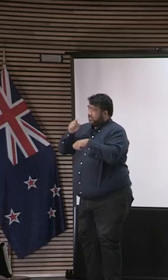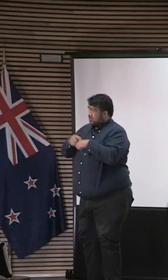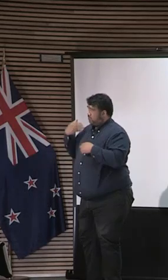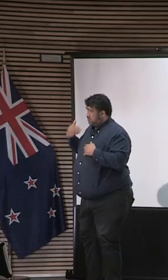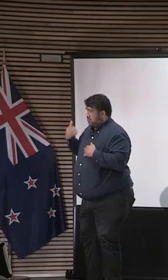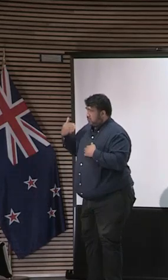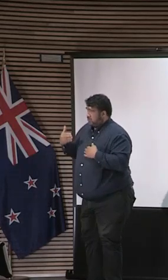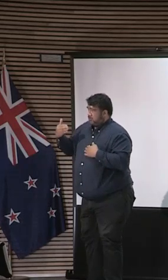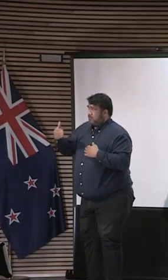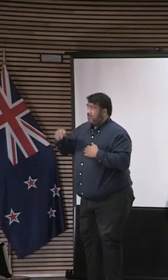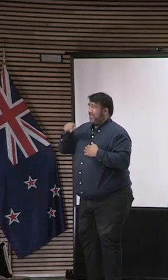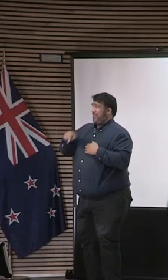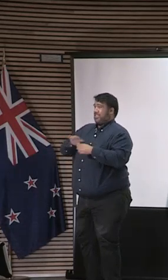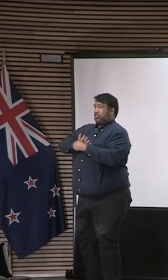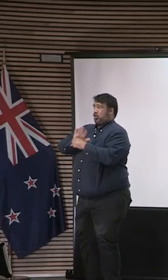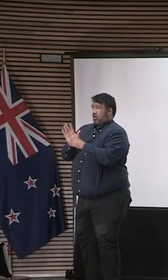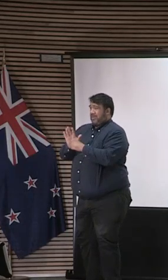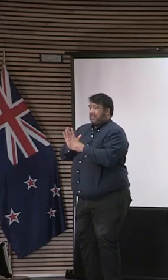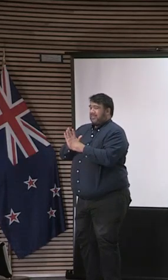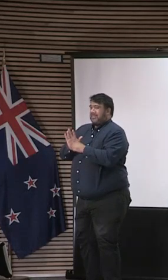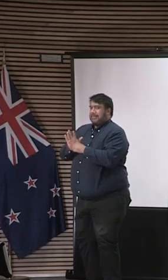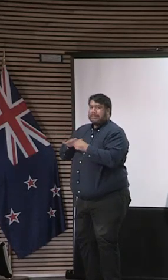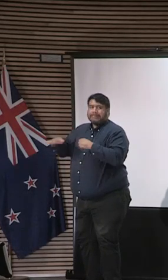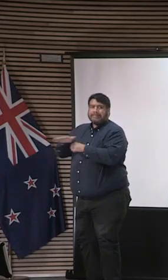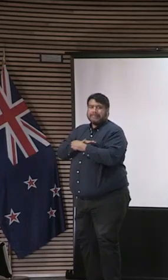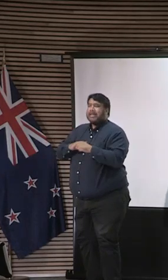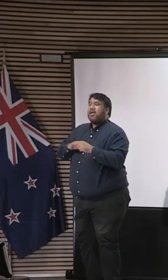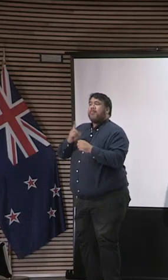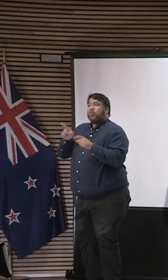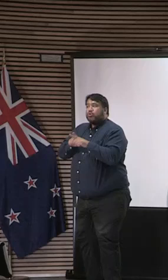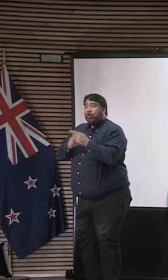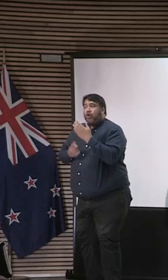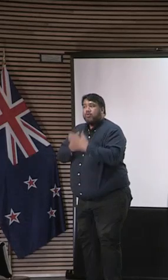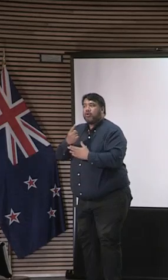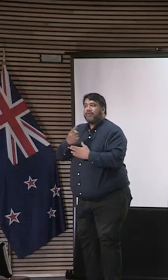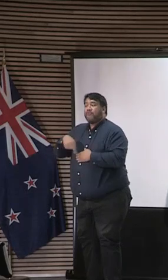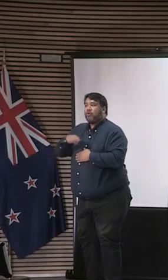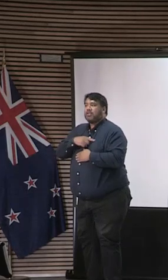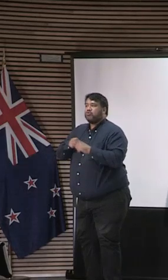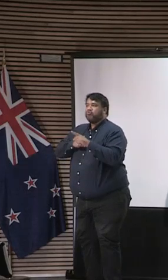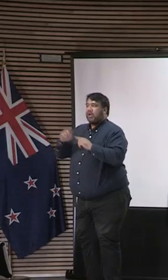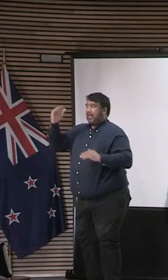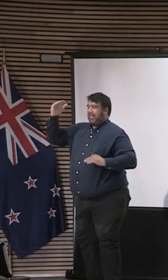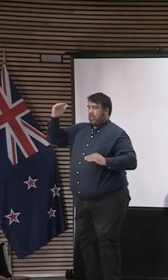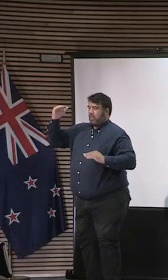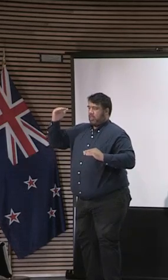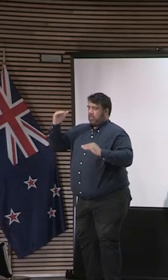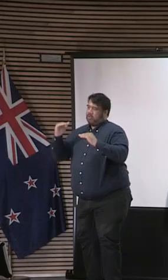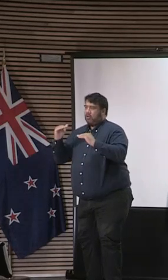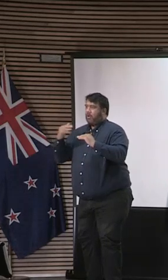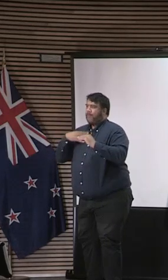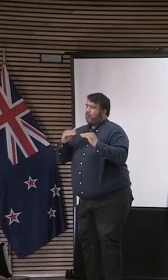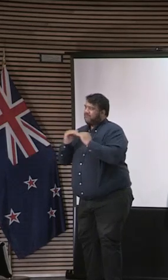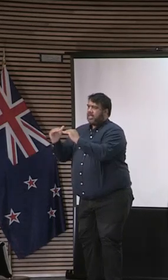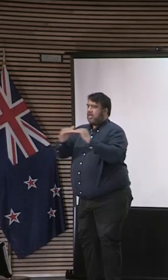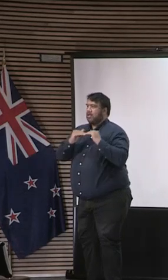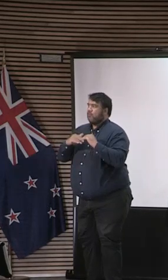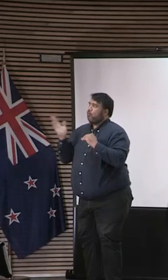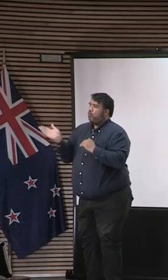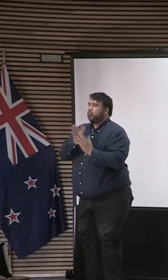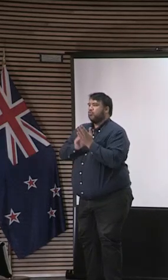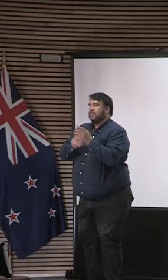kia kore e tupu? JACINDA ARDERN: